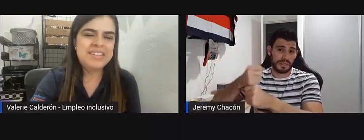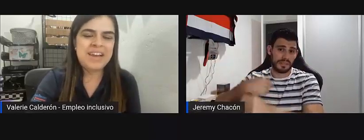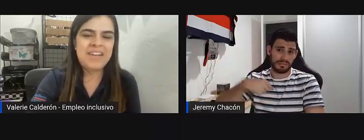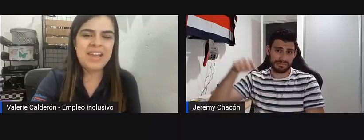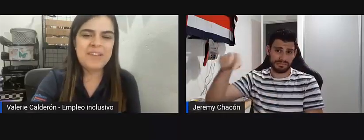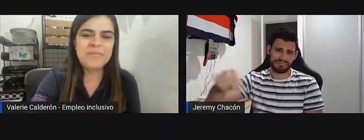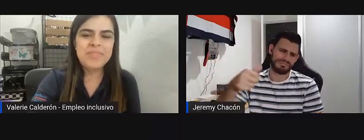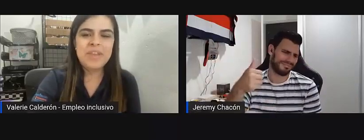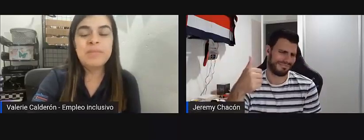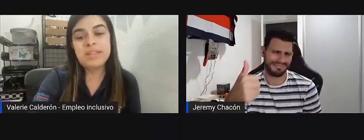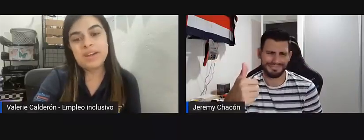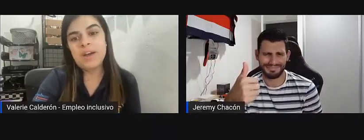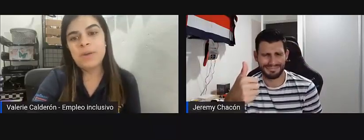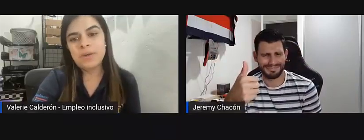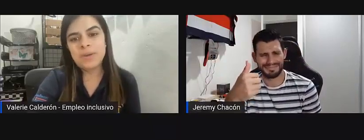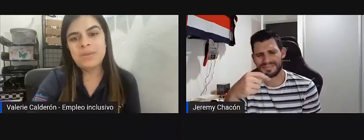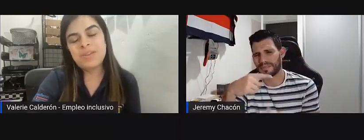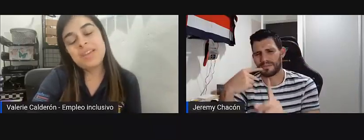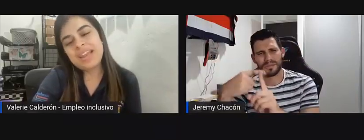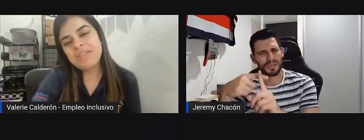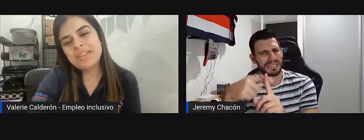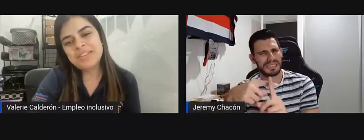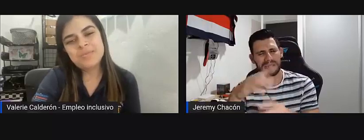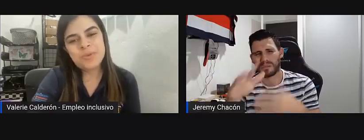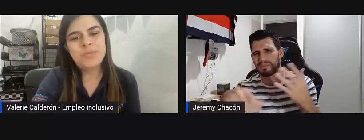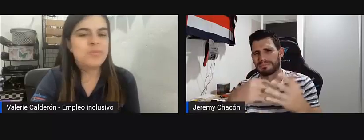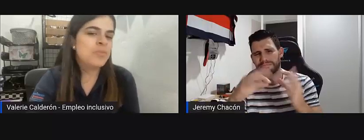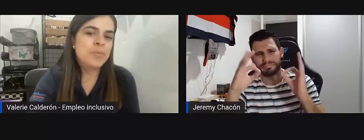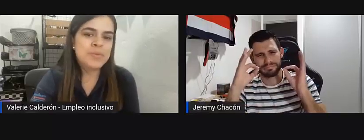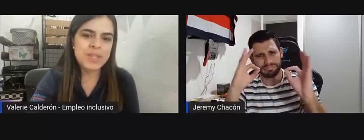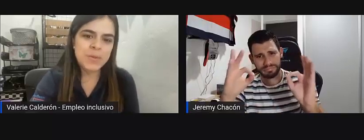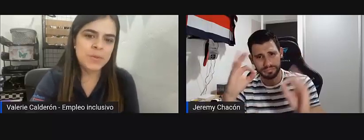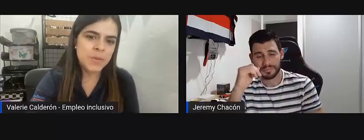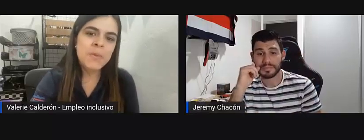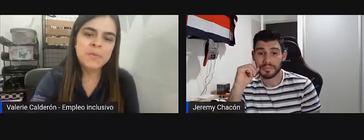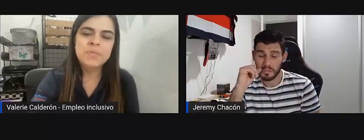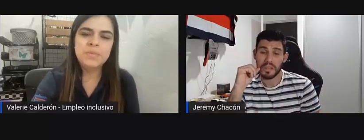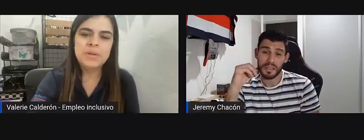la que se habla ahí en mi trabajo actual y claramente es muy muy positivo todo verdad